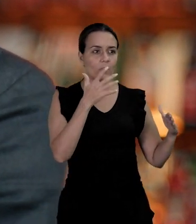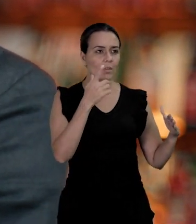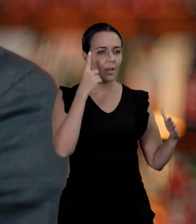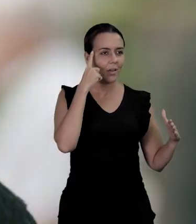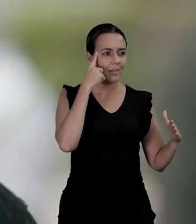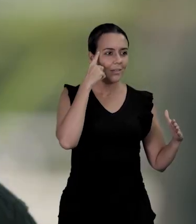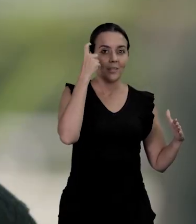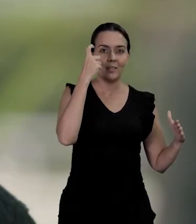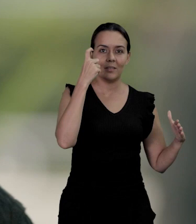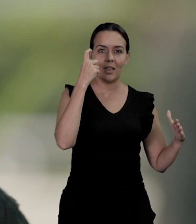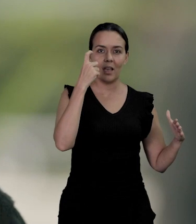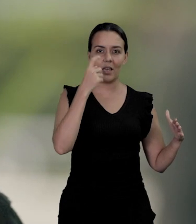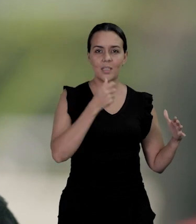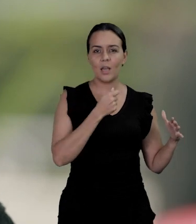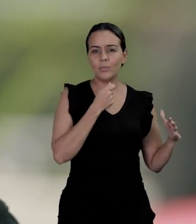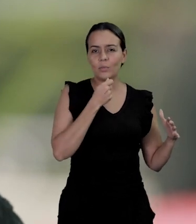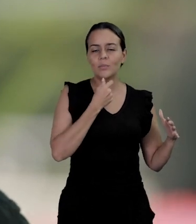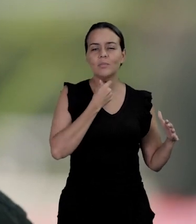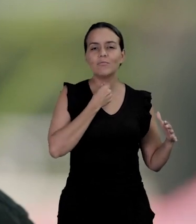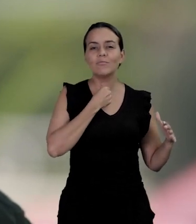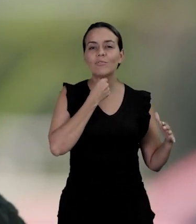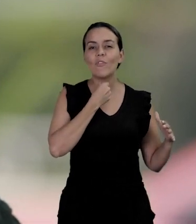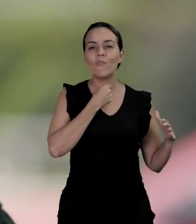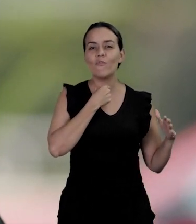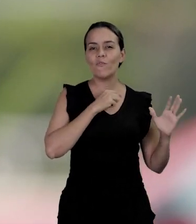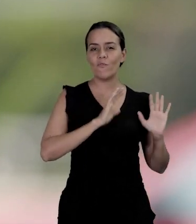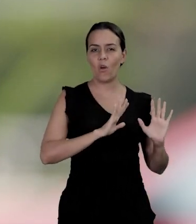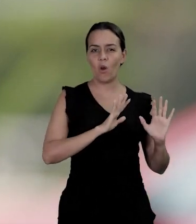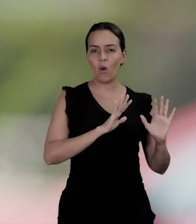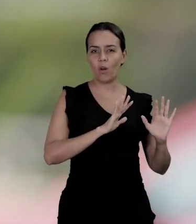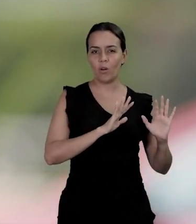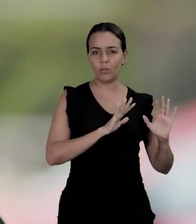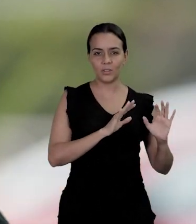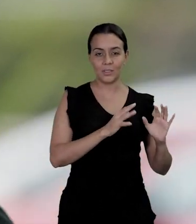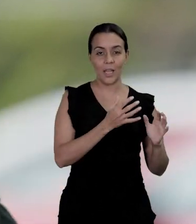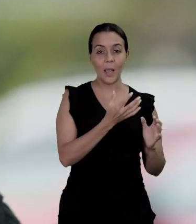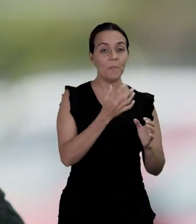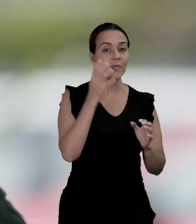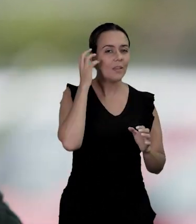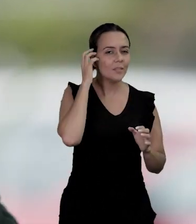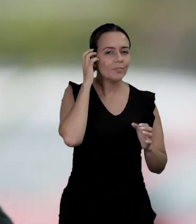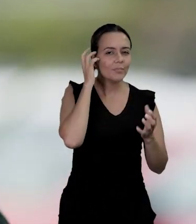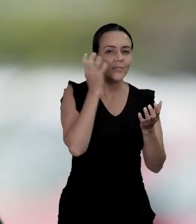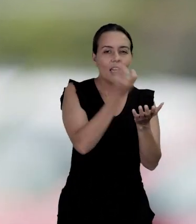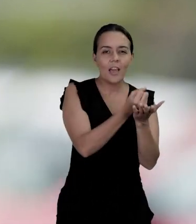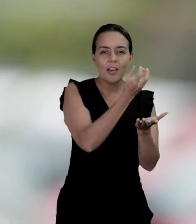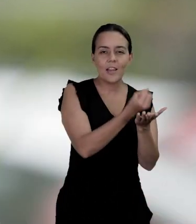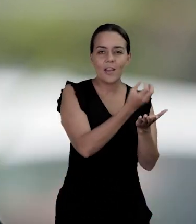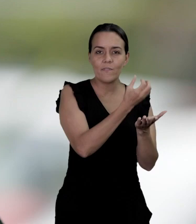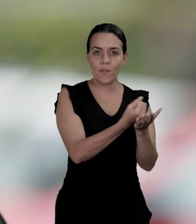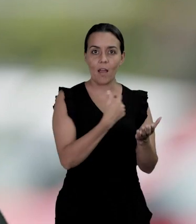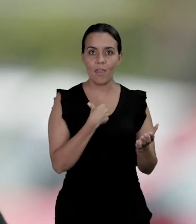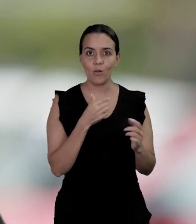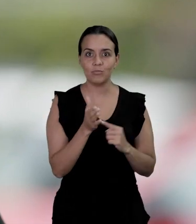Eu adoro essas coisas de mudar afinação, mudar pitch, mudar andamento. Eu sou muito empolgado com a tecnologia,